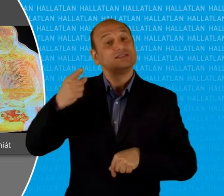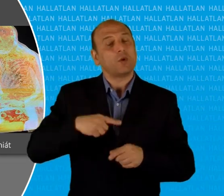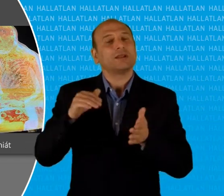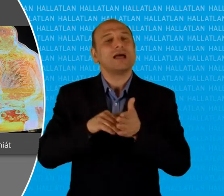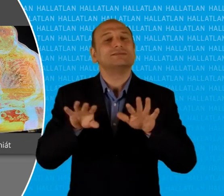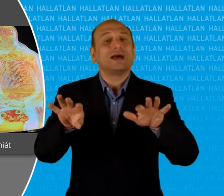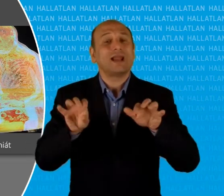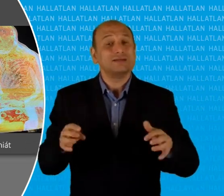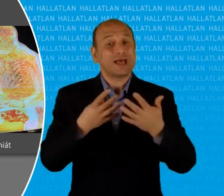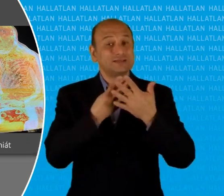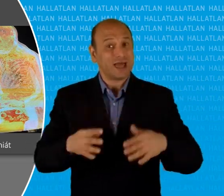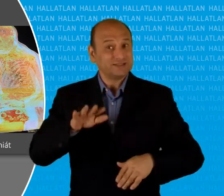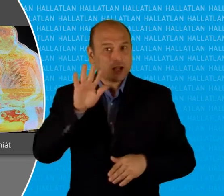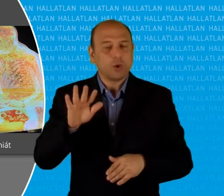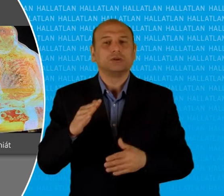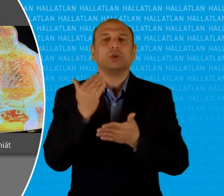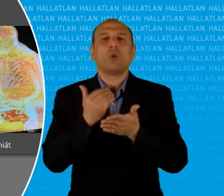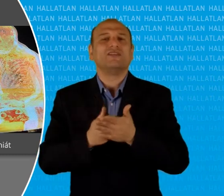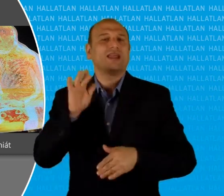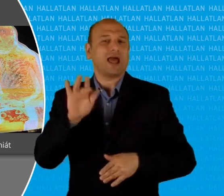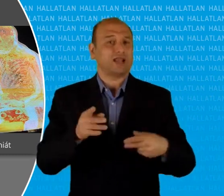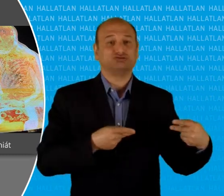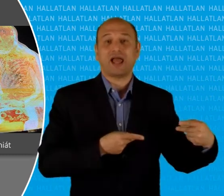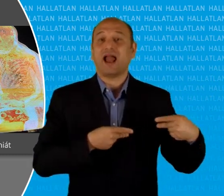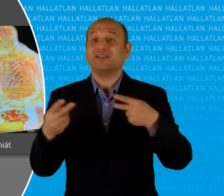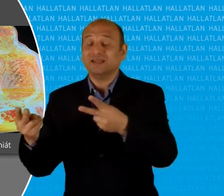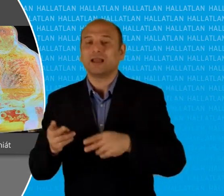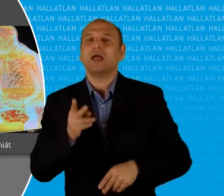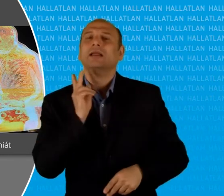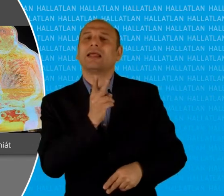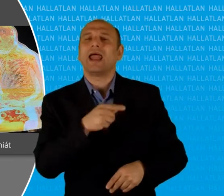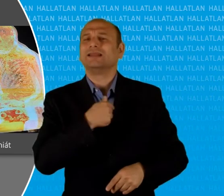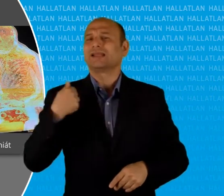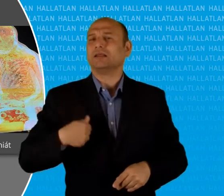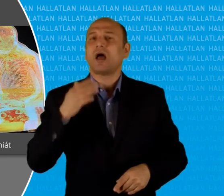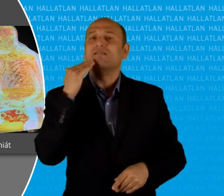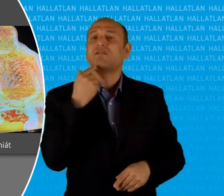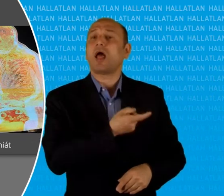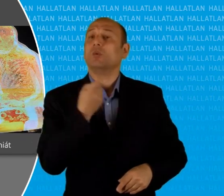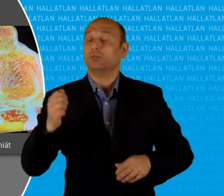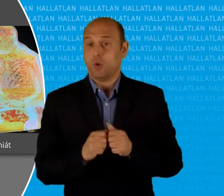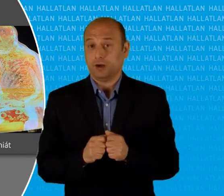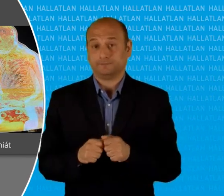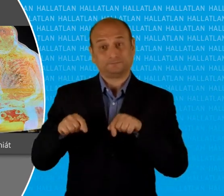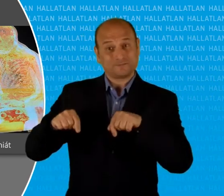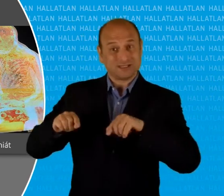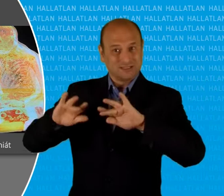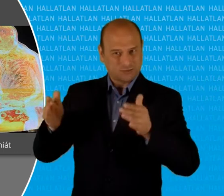amely 1995-ben törvényellenesen tulajdonították el egy kelet-kínai faluból.